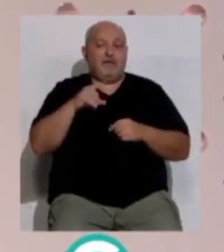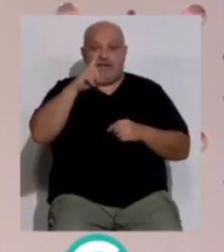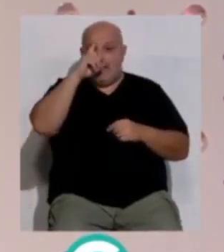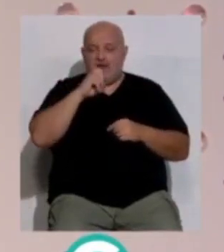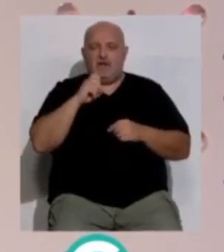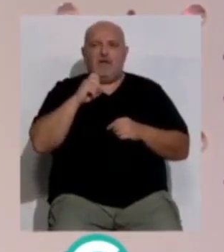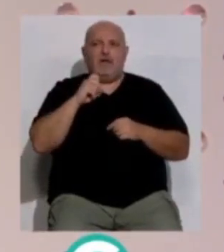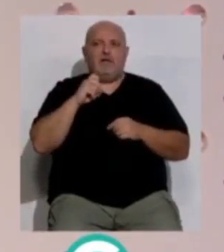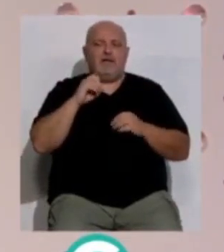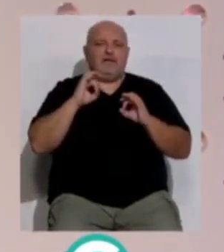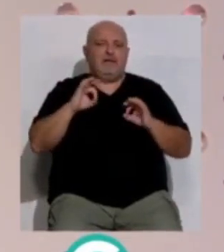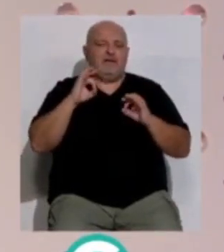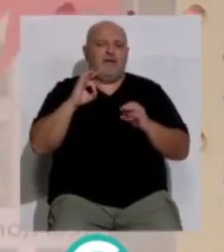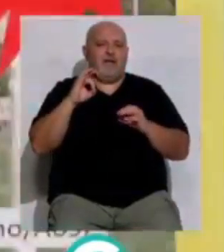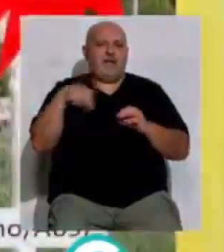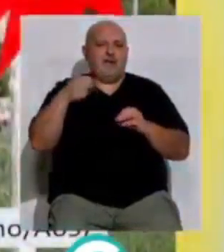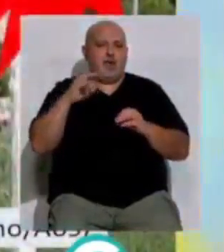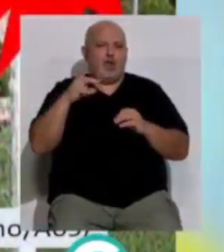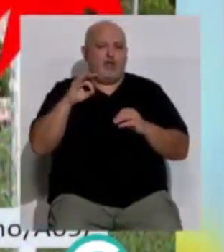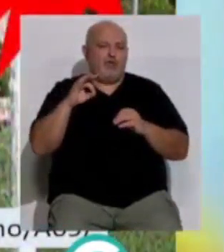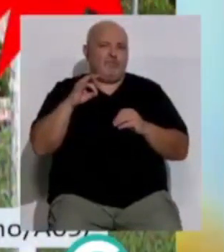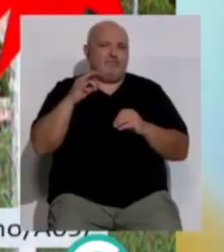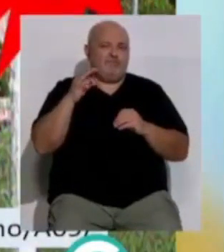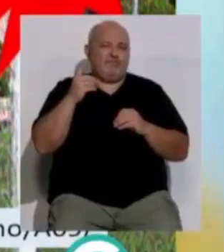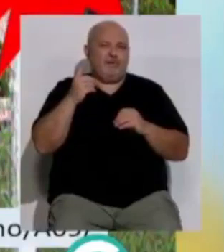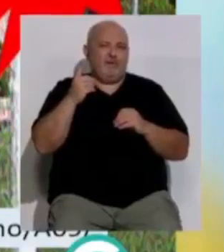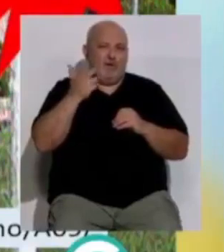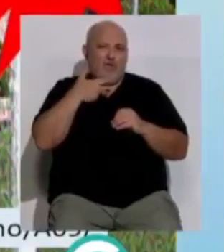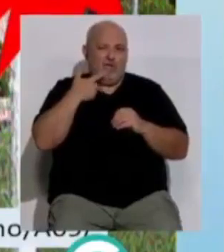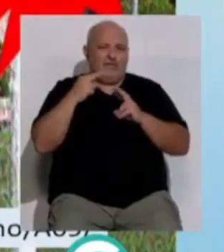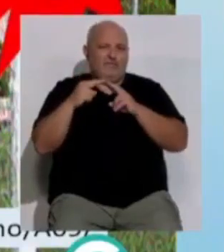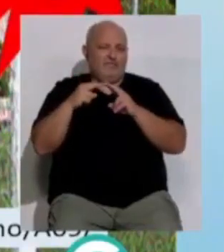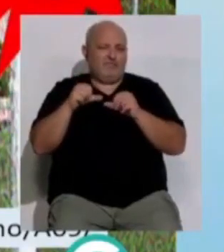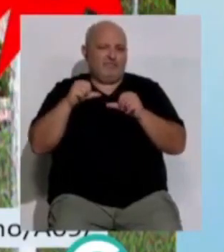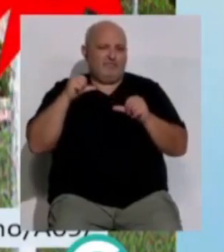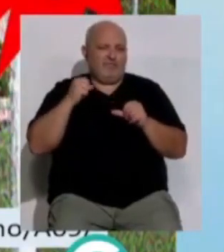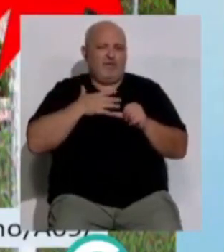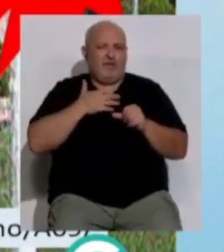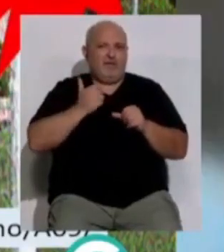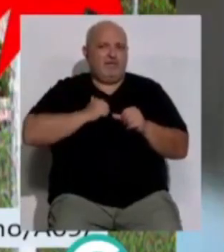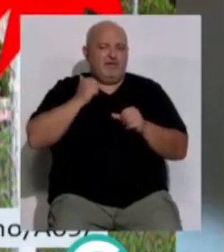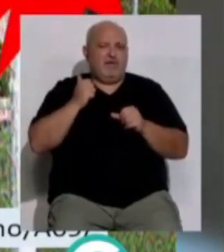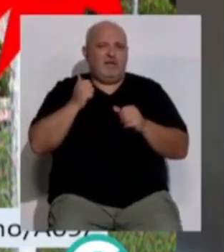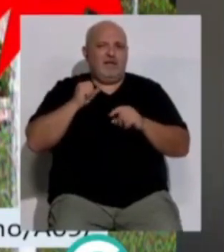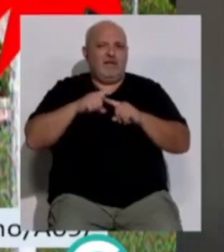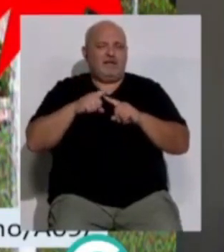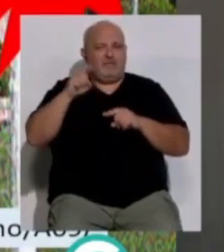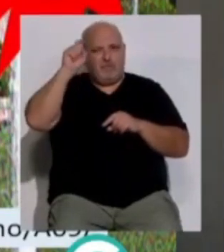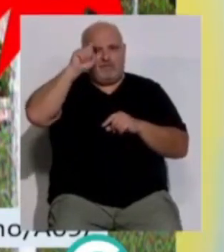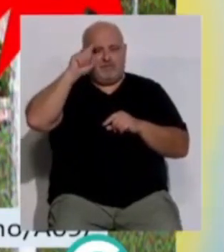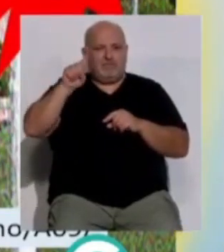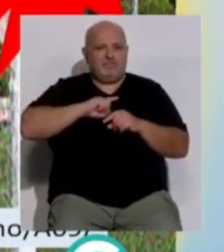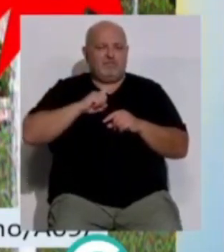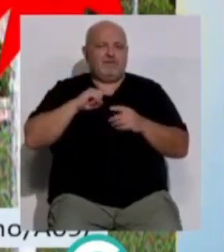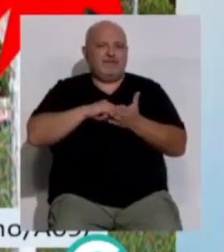de tener Antonio iriondo Es verdad que yo tuve la fortuna de tenerlo como profesor de técnica en el